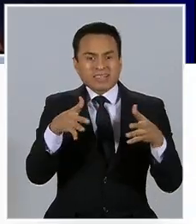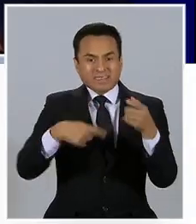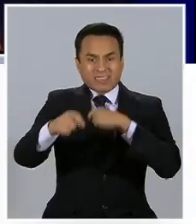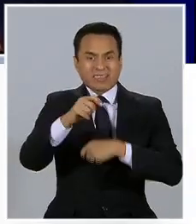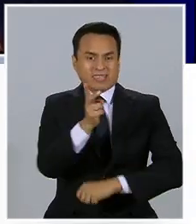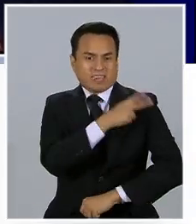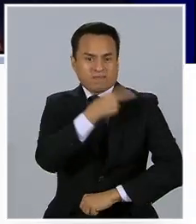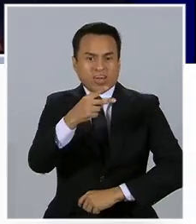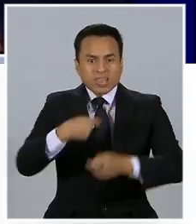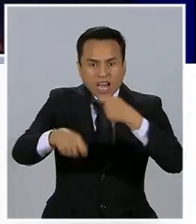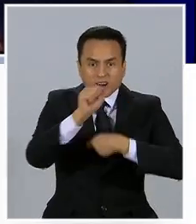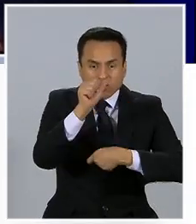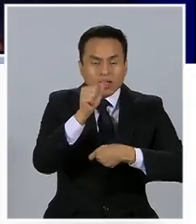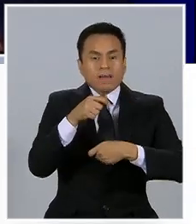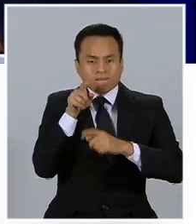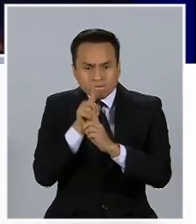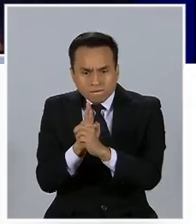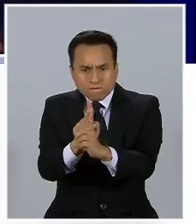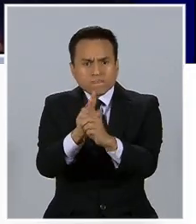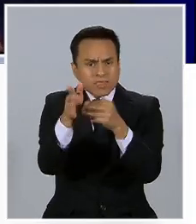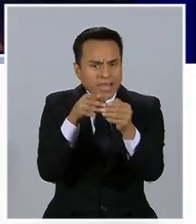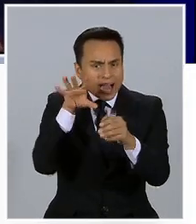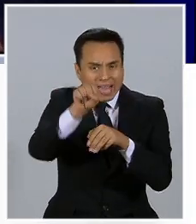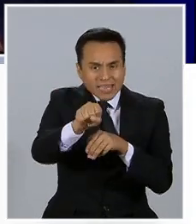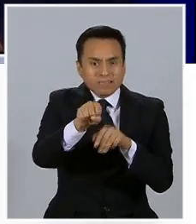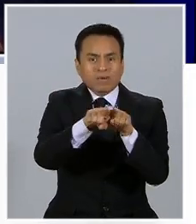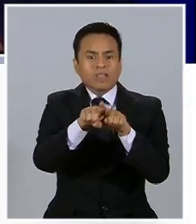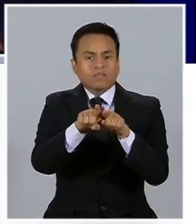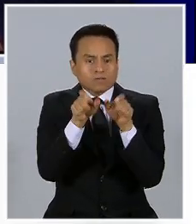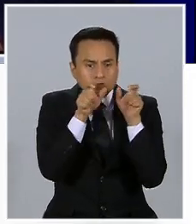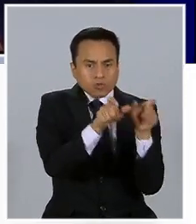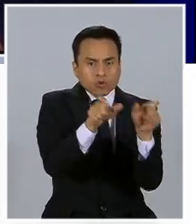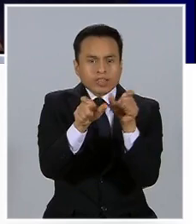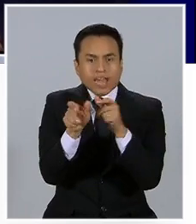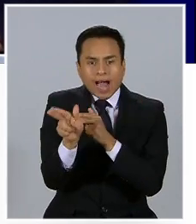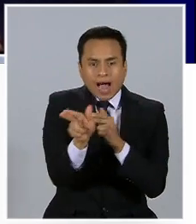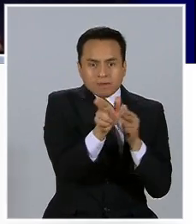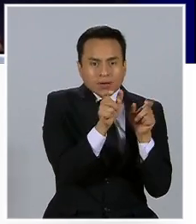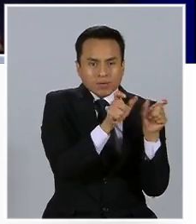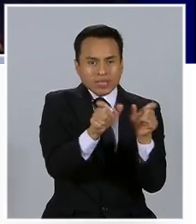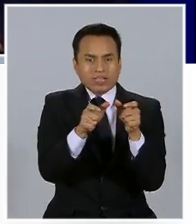narcos tenemos que perseguir la ruta del dinero y fortalecer el control de armas que está desatado